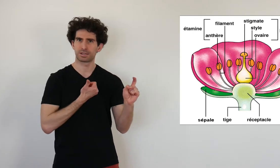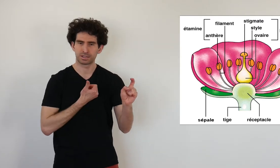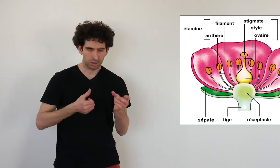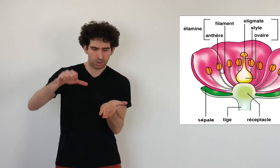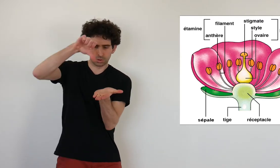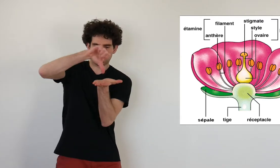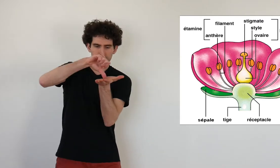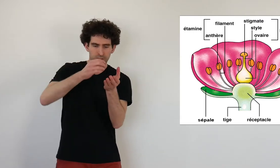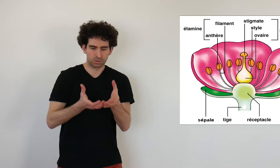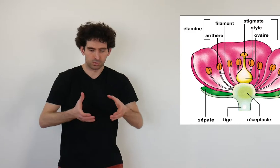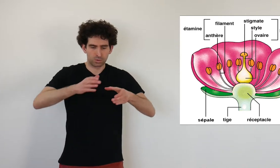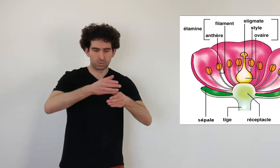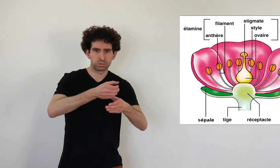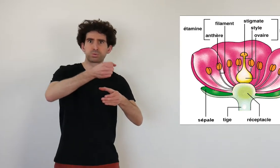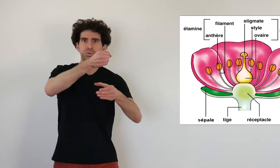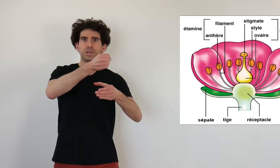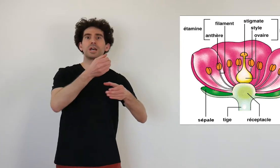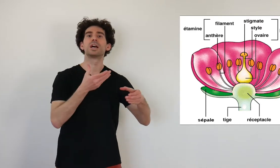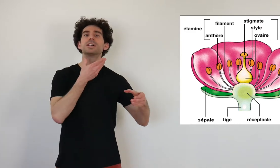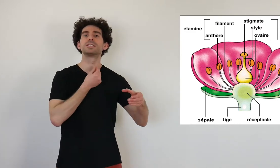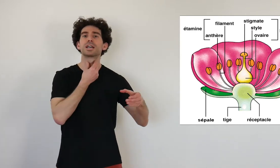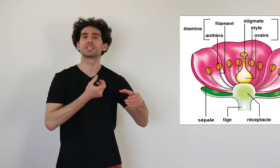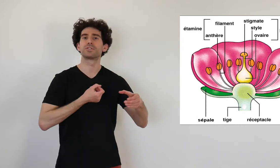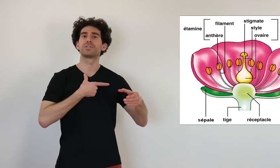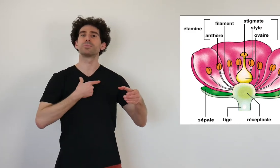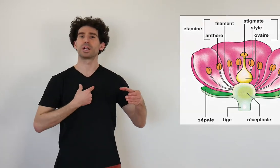Au centre, c'est le pistil ou sexe femelle de la fleur.